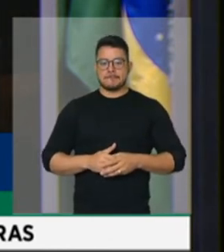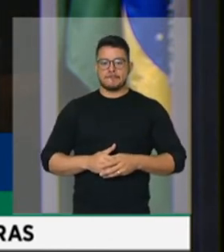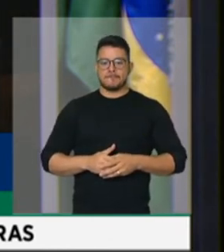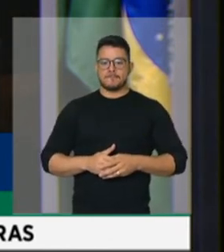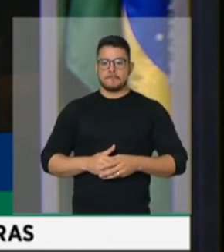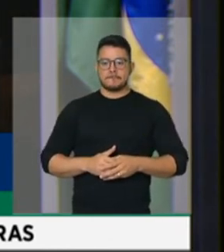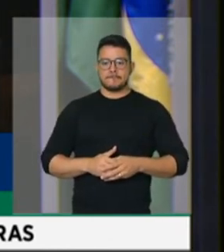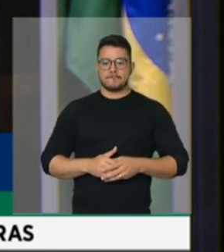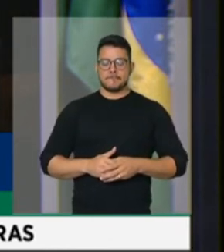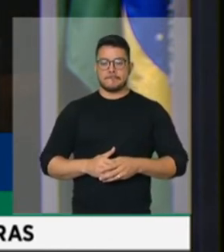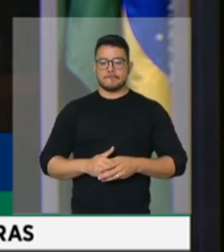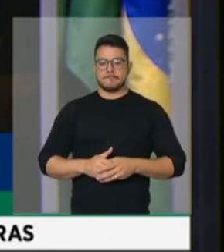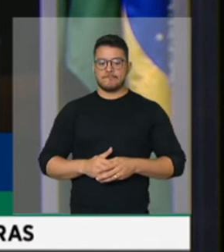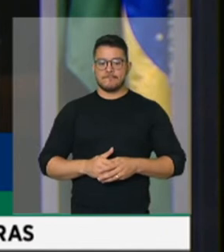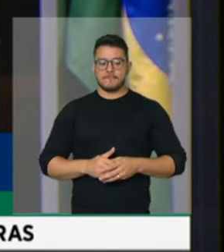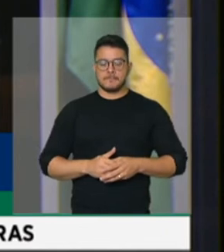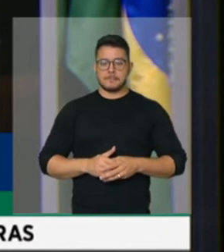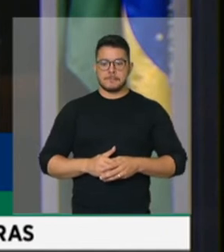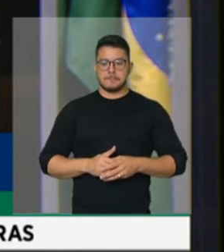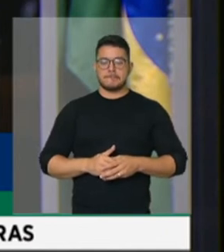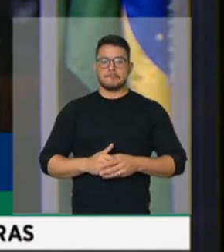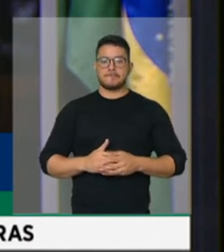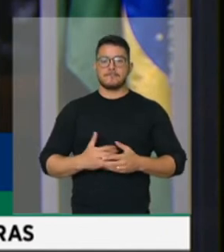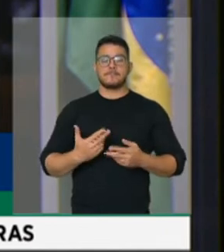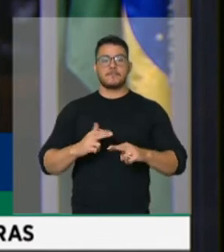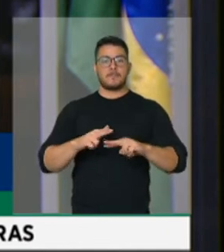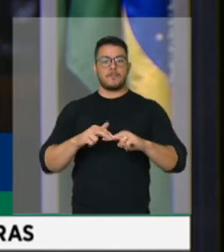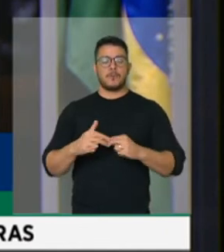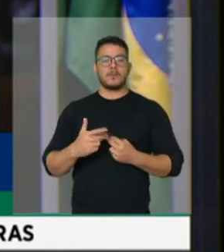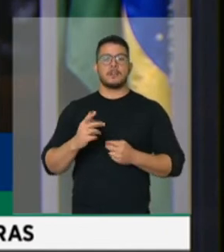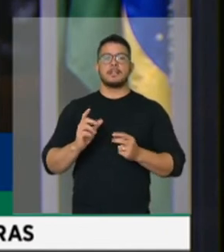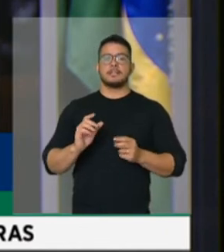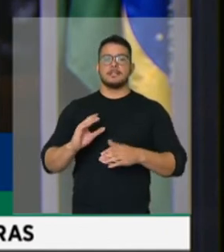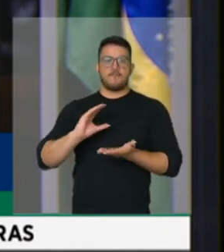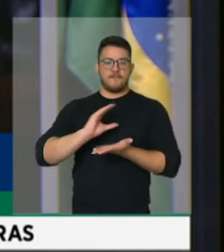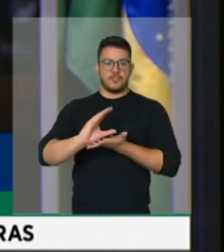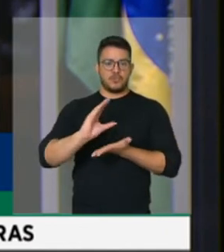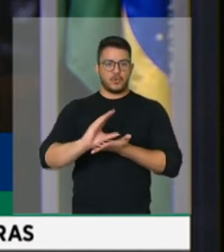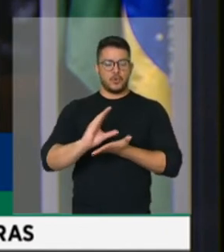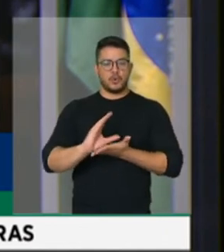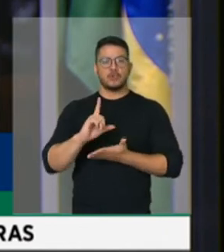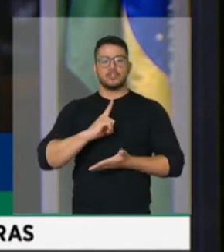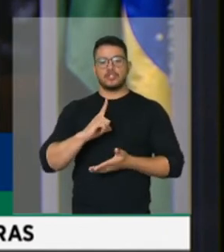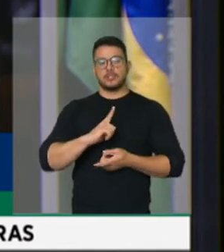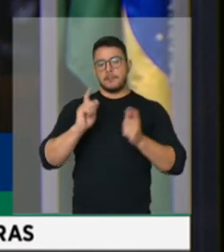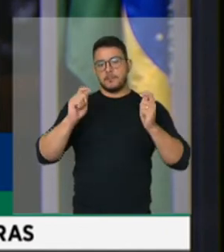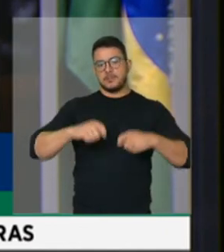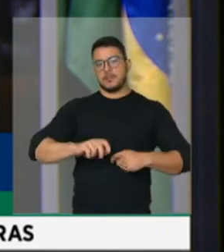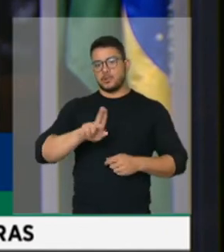EMPRESA SUBSIDIÁRIAS APETITE INVESTIDORES SERIAM PONDERANTES DEFINIR A ESCOLHA CONCLUI-SE POSTERIORMENTE TORNARIA DESAFIADORA A HIPÓTESE DE OFERTAS